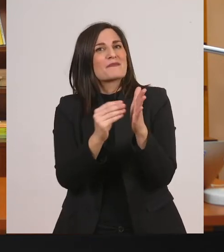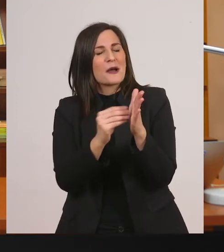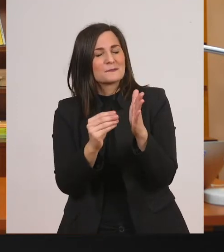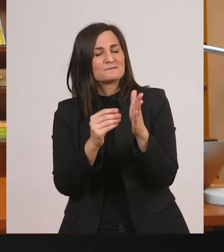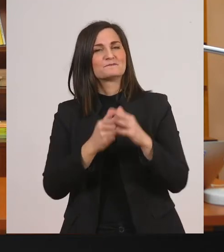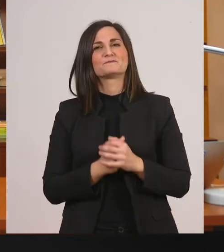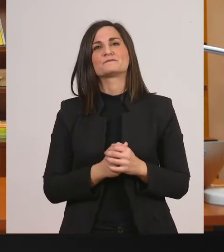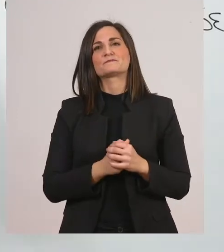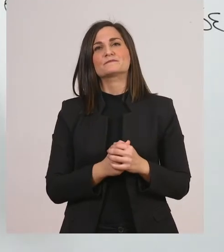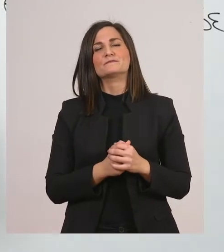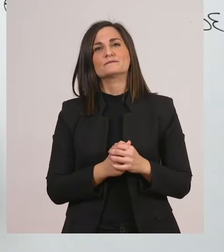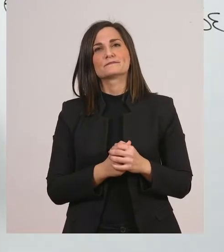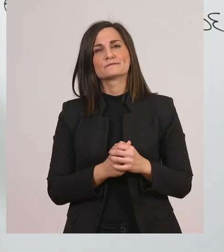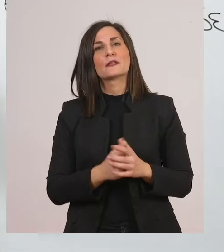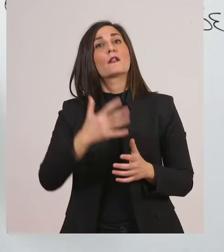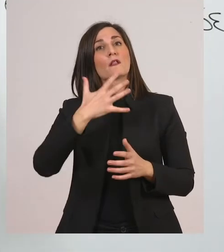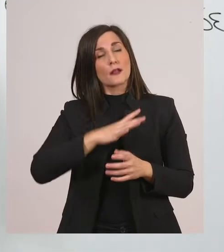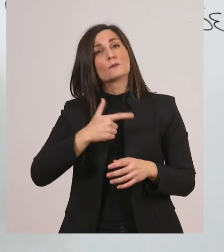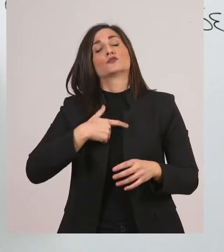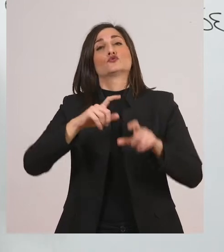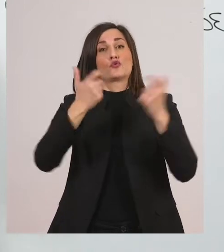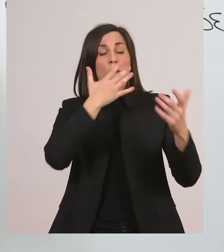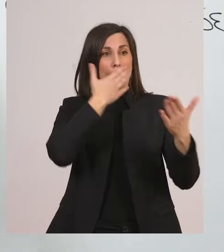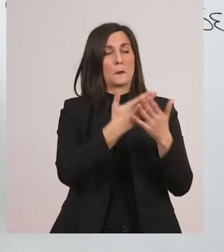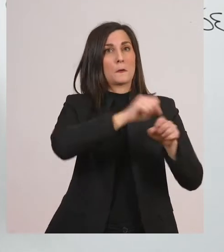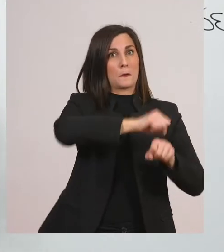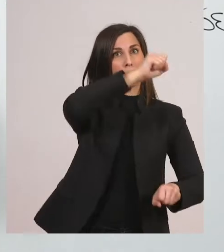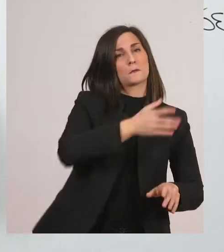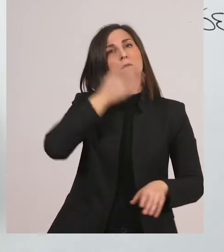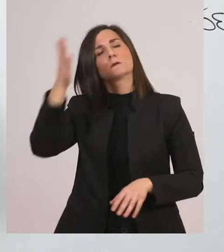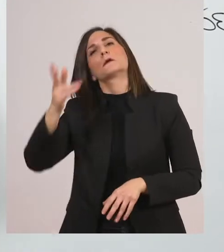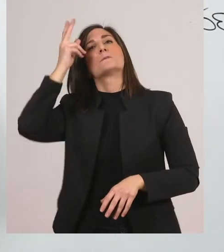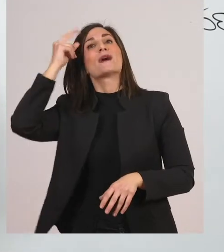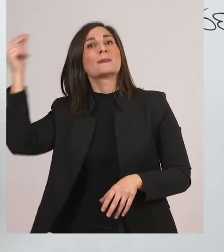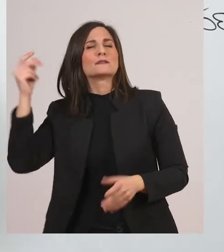Όταν θέλουμε να προχωρήσουμε και στην πανεπιστημιακή μας πορεία, πρέπει οπωσδήποτε να γνωρίζουμε κάποιες ξένες γλώσσες,